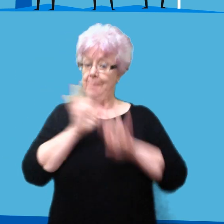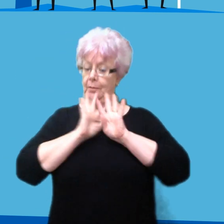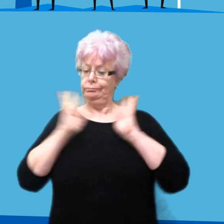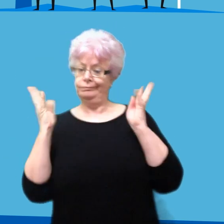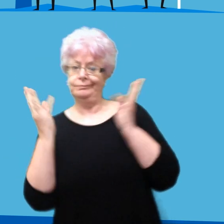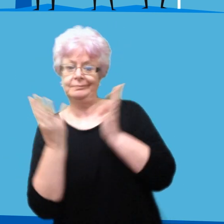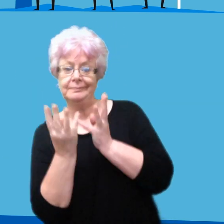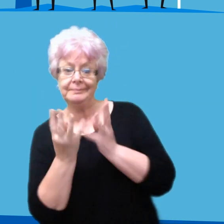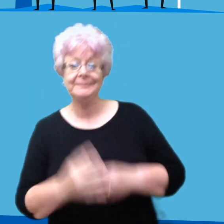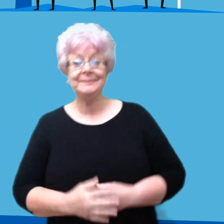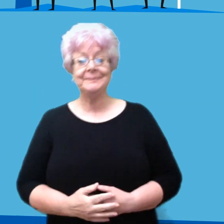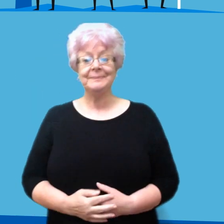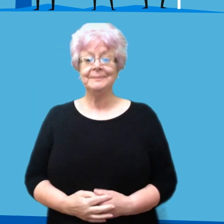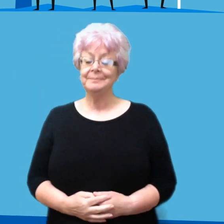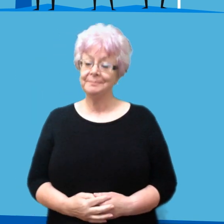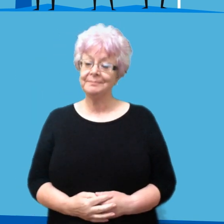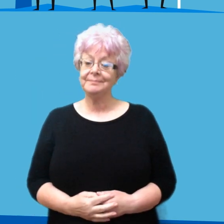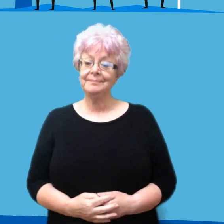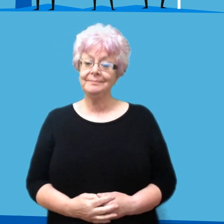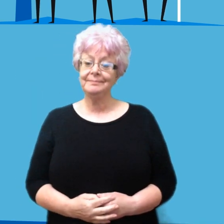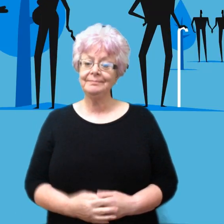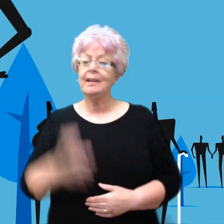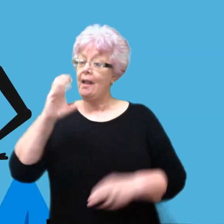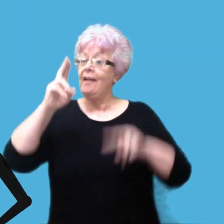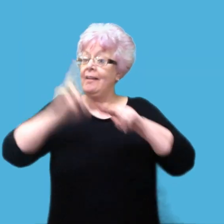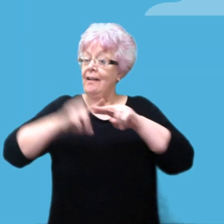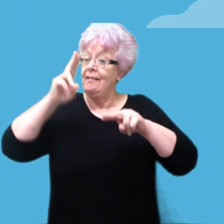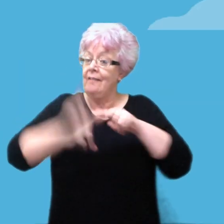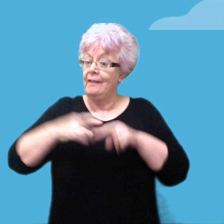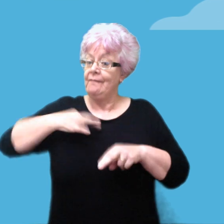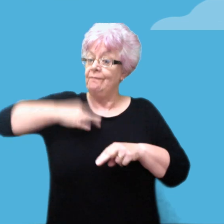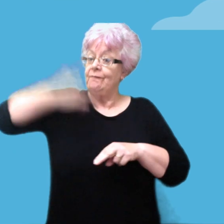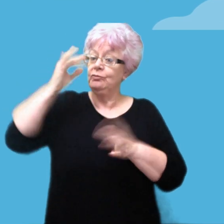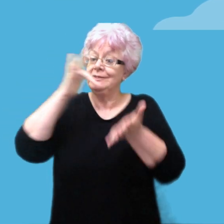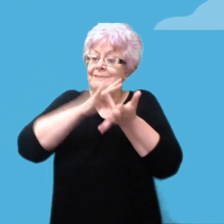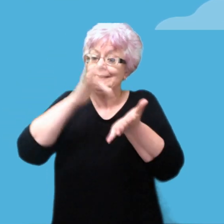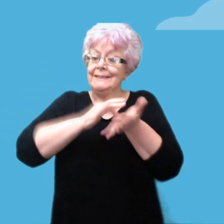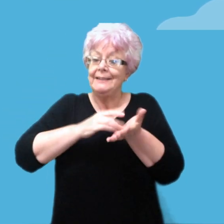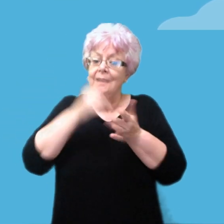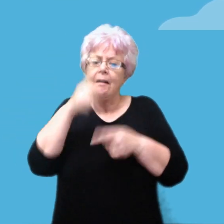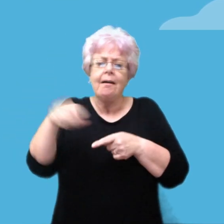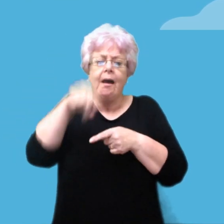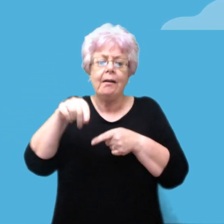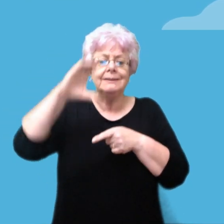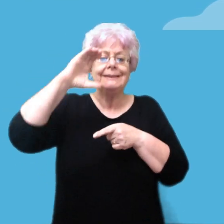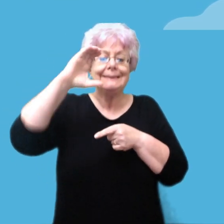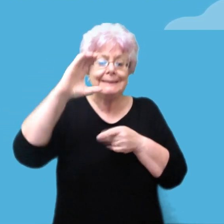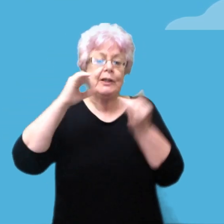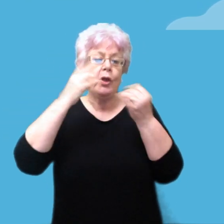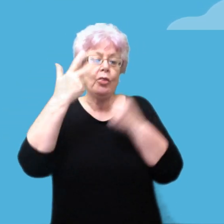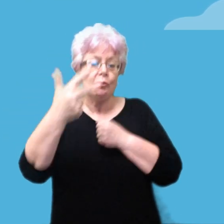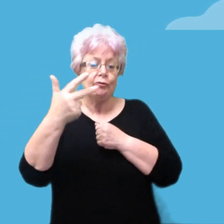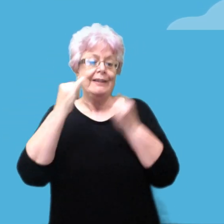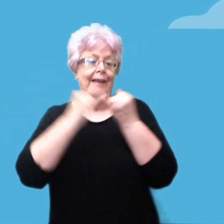ac i fywydau'r bobl o'ch cwmpas? Mae Canolfan Wirfoddoli Caerdydd @C3SC